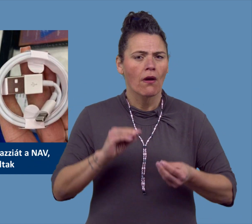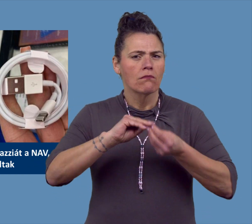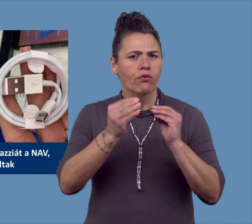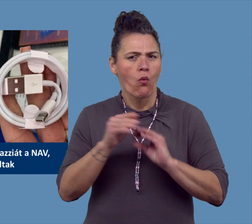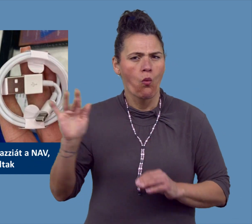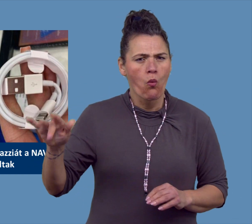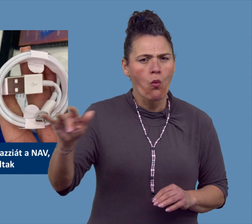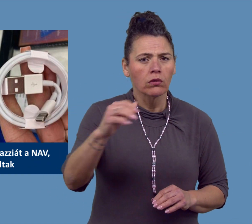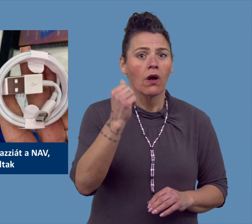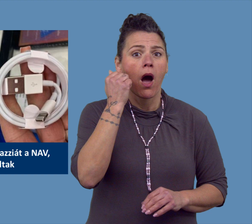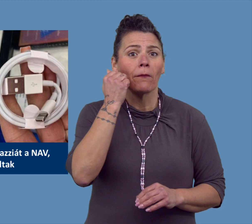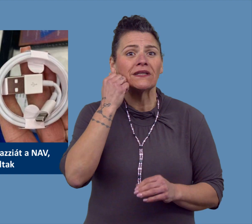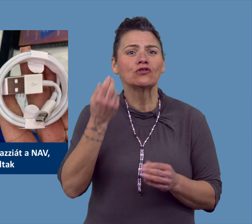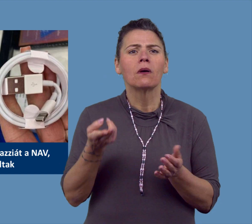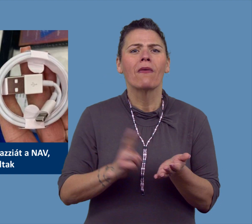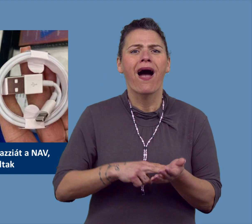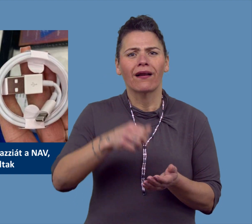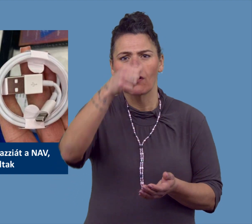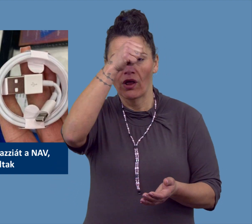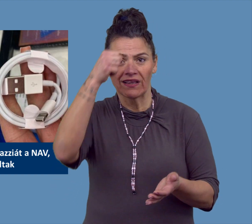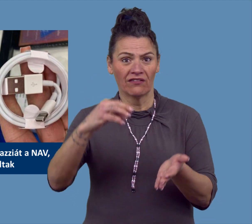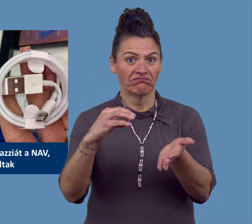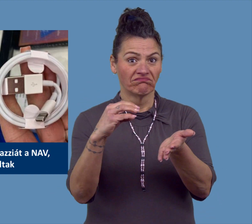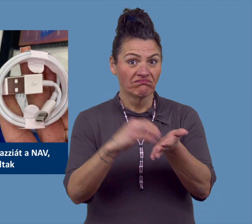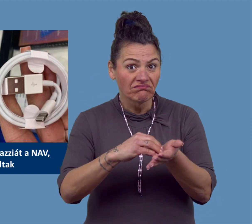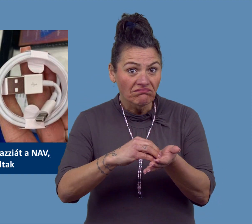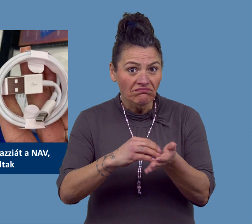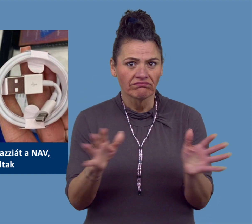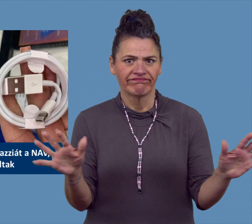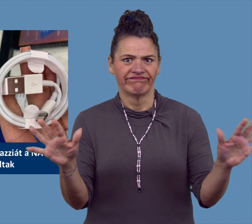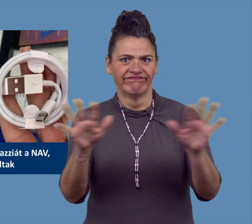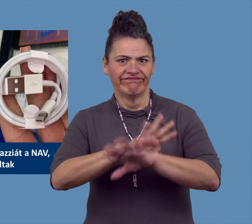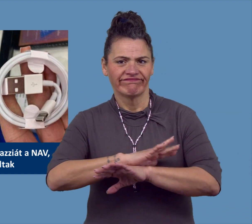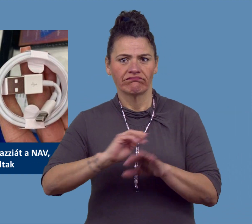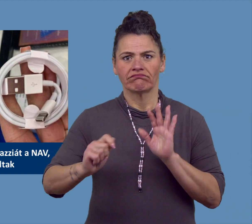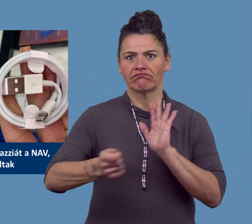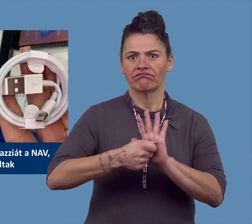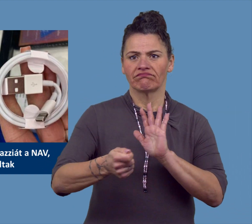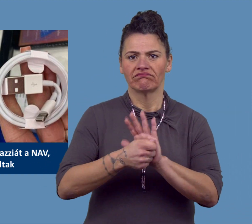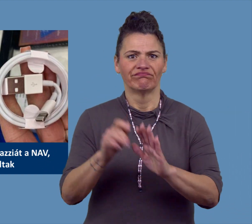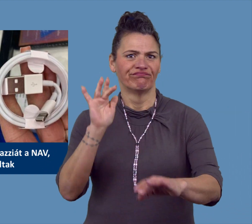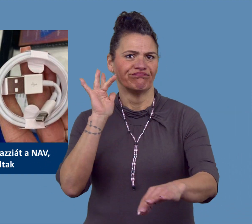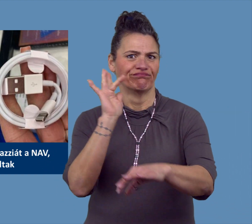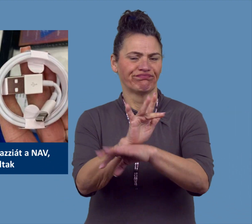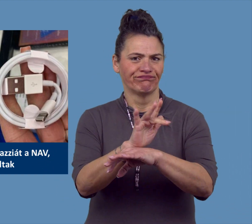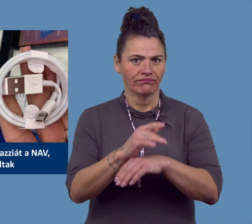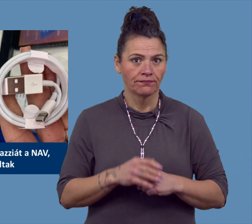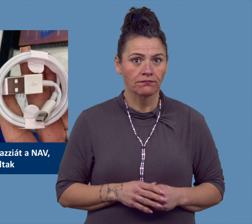A hamis márkajelzéssel, felirattal ellátott kiegészítőkkel a boltosok megtévesztették a vásárlókat és